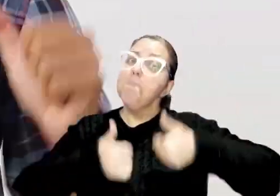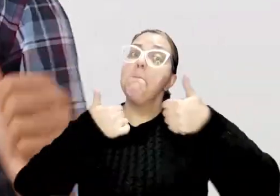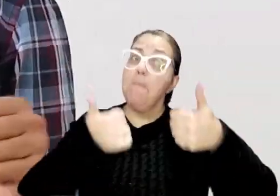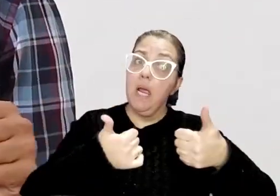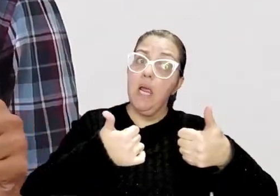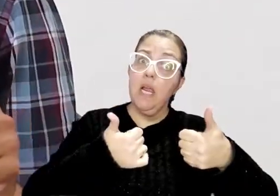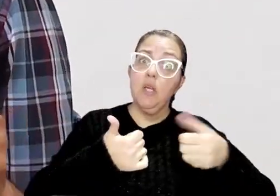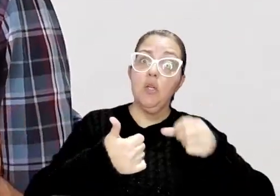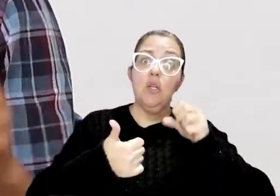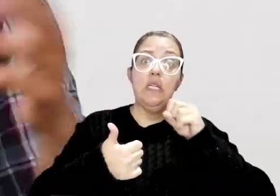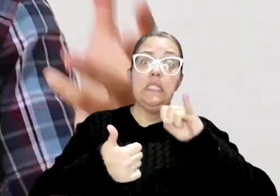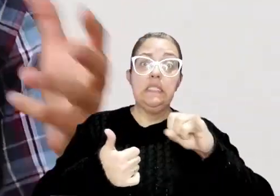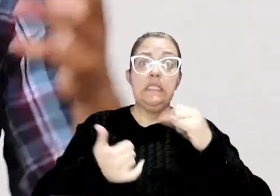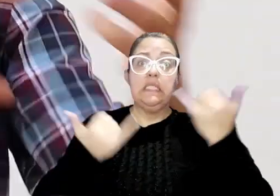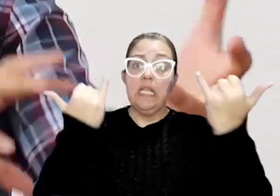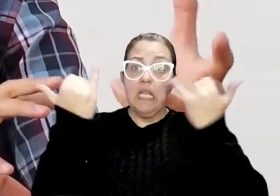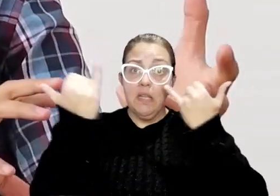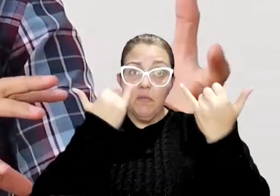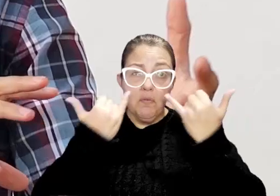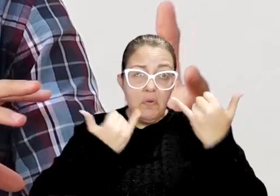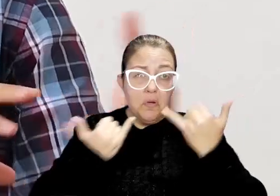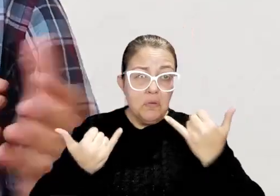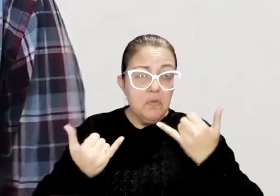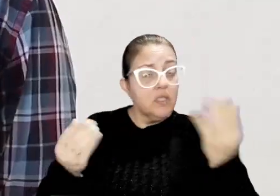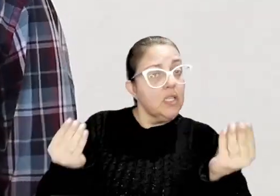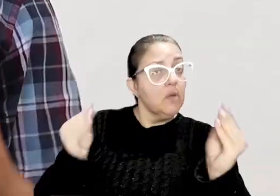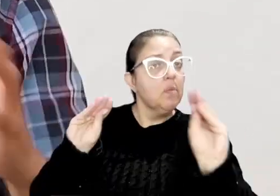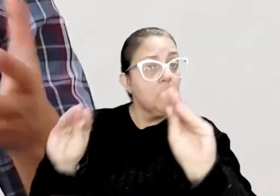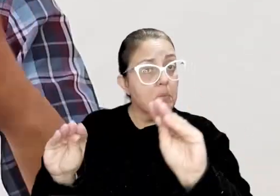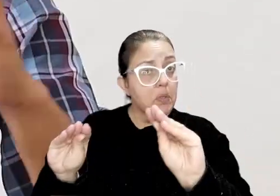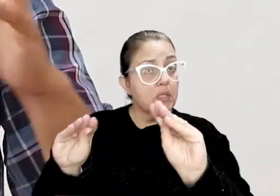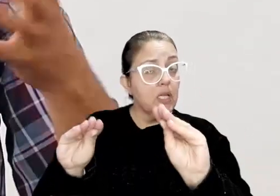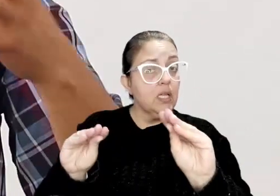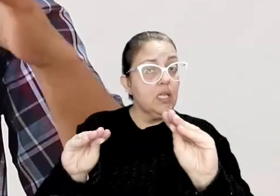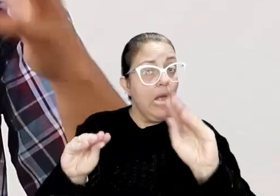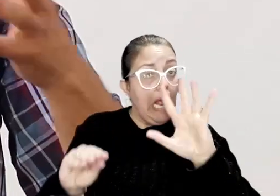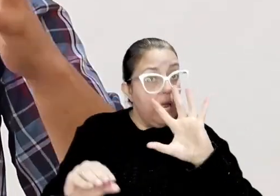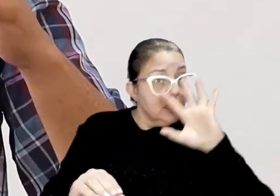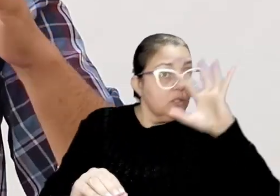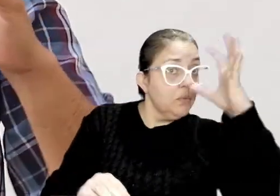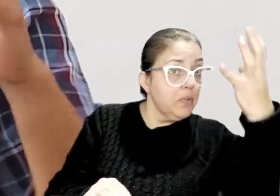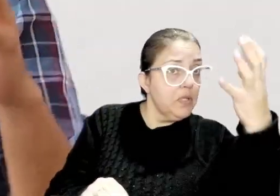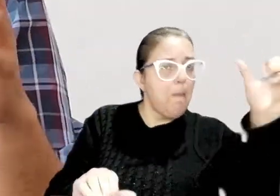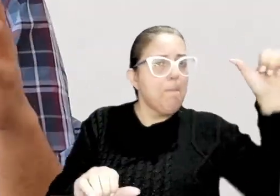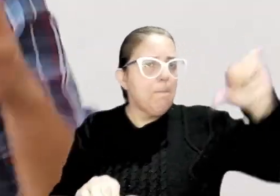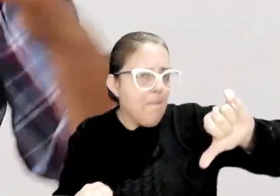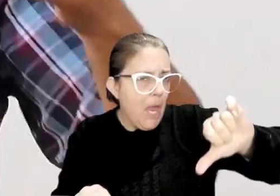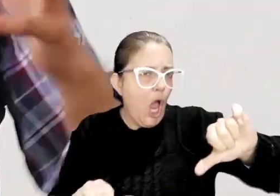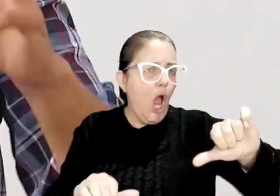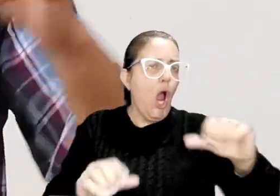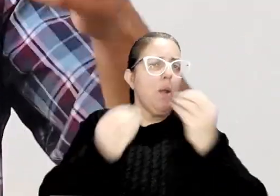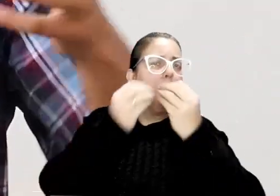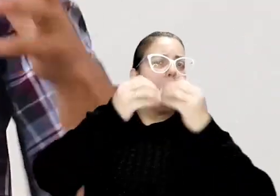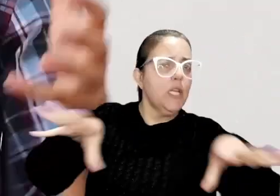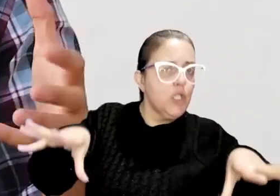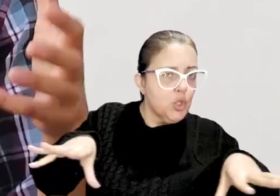de decisão é pior é prejudicada né Então esse é um é um modelo meio eh eh positivista racionalista né